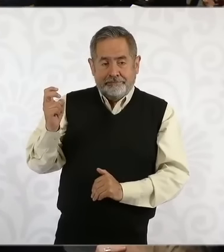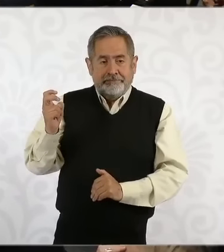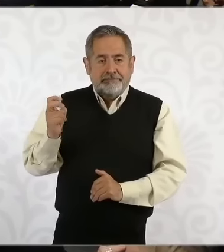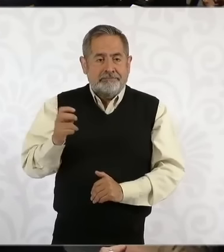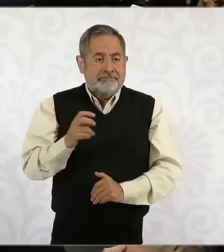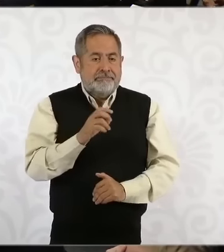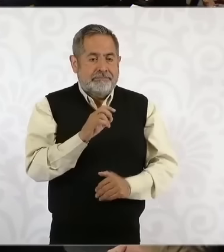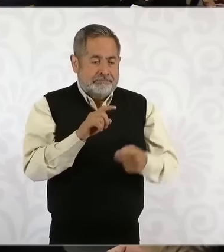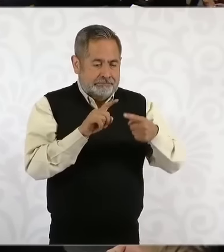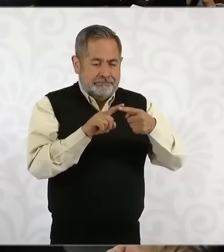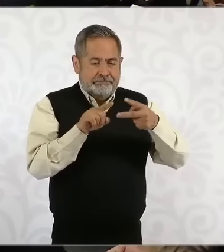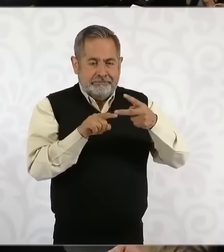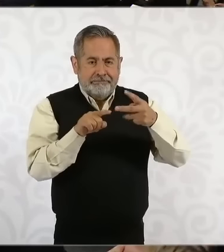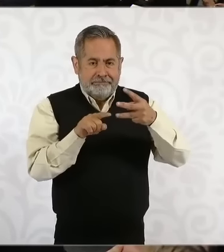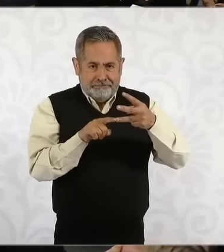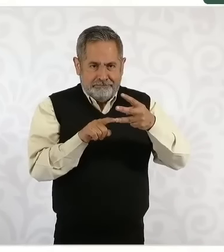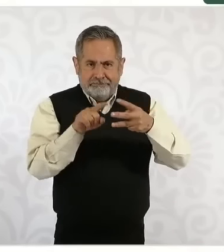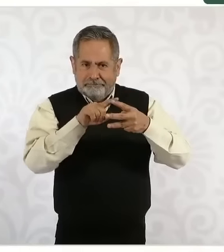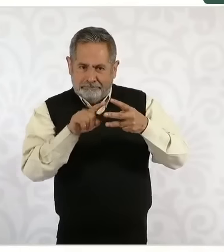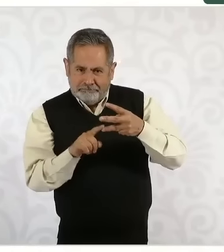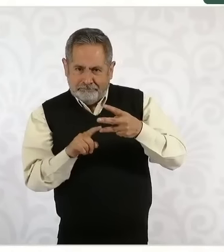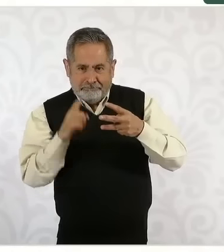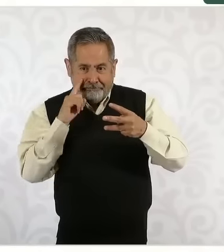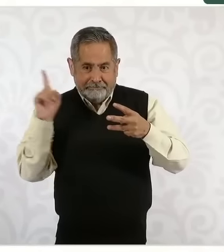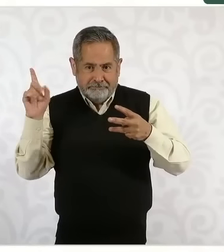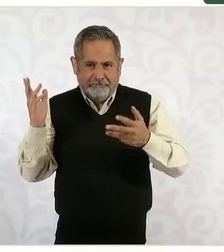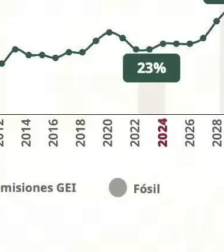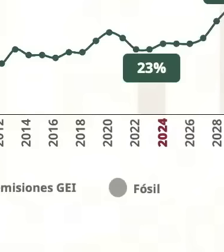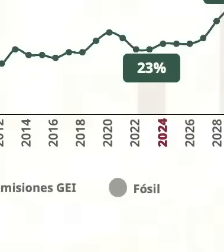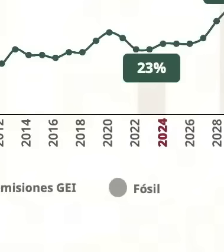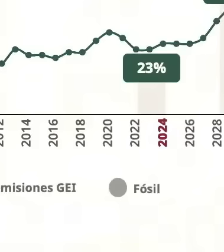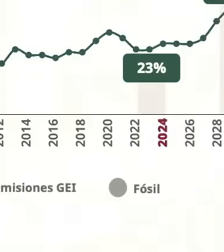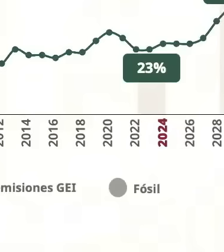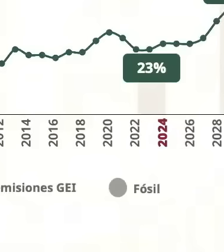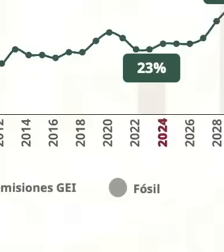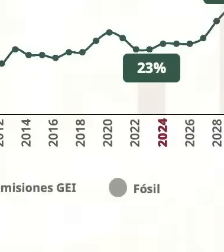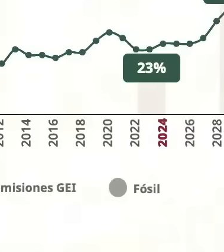térmica, convencional y turbogas, se usa diésel, combustolio y algo de gas.